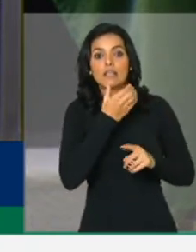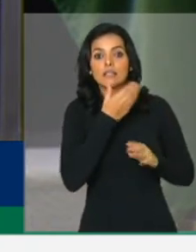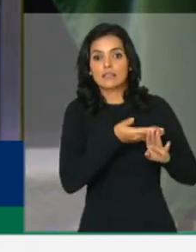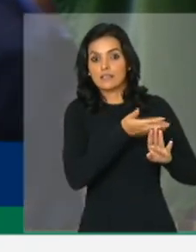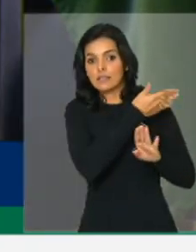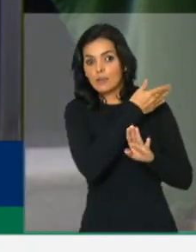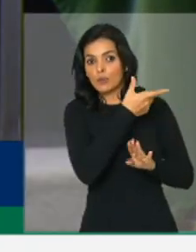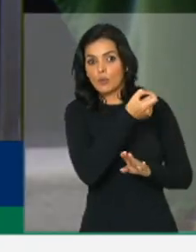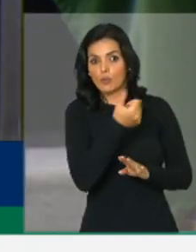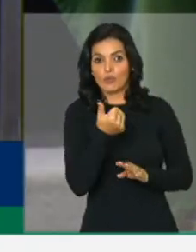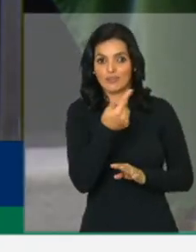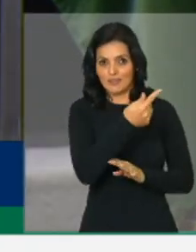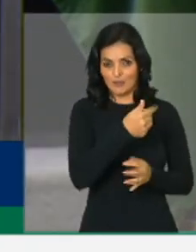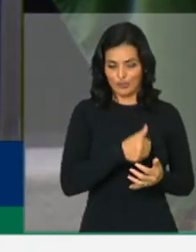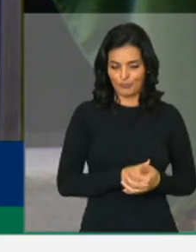DIRETO AO ERÁRIO QUE TERÁQUE ARCAR COM PASSIVO A DESCOBERTA